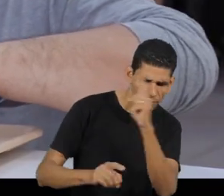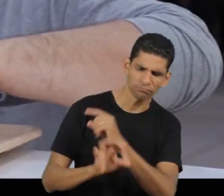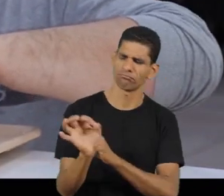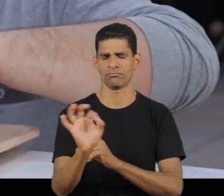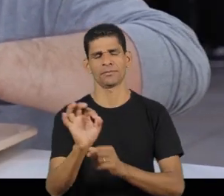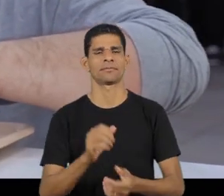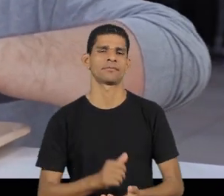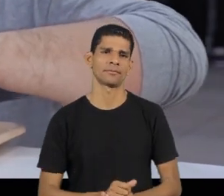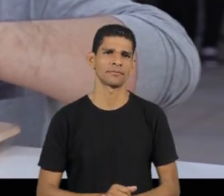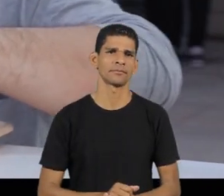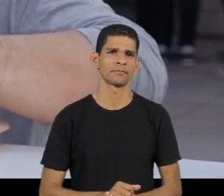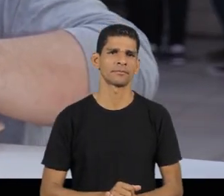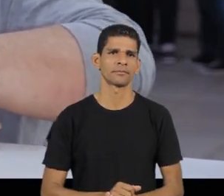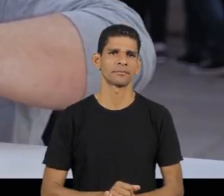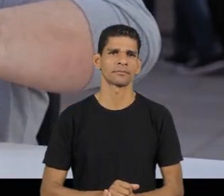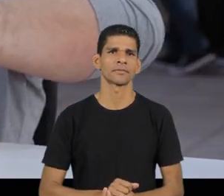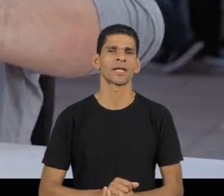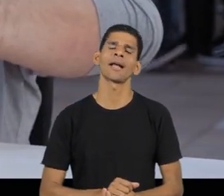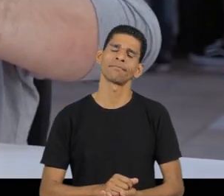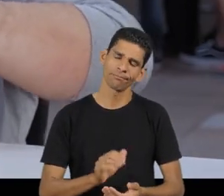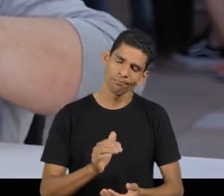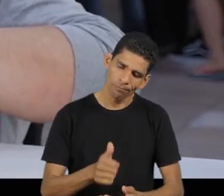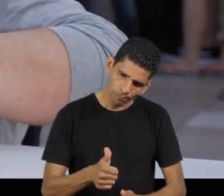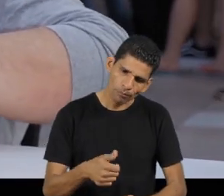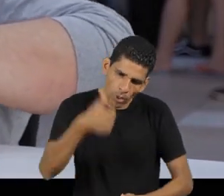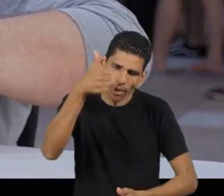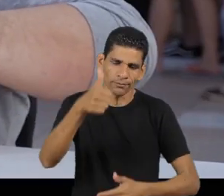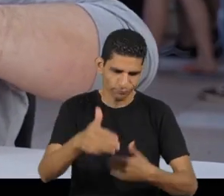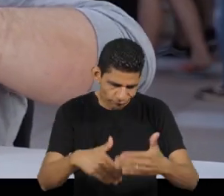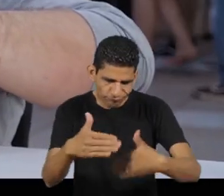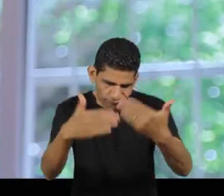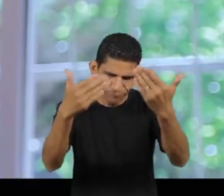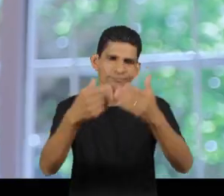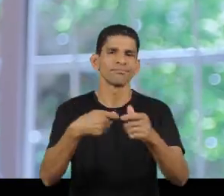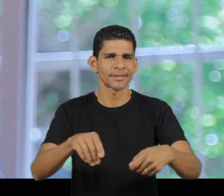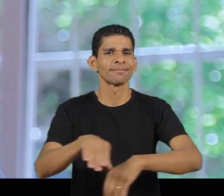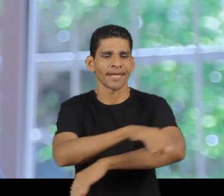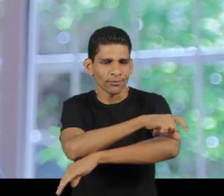dificuldade de acessibilidade. Poderia ter melhoria das